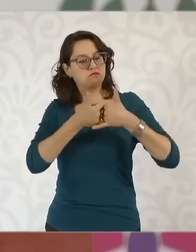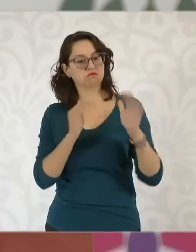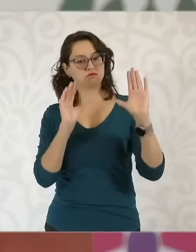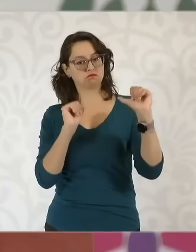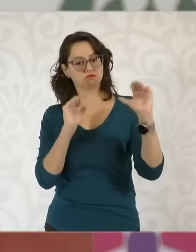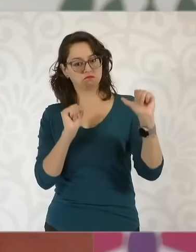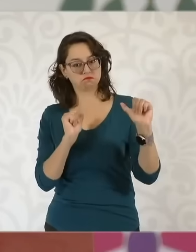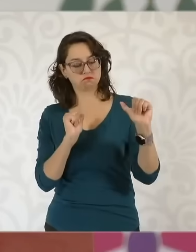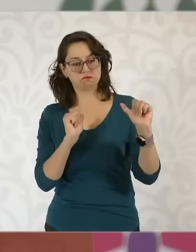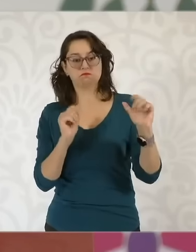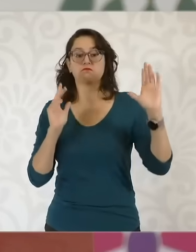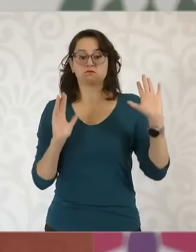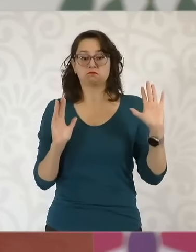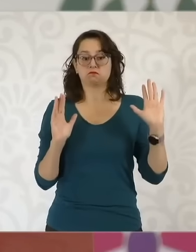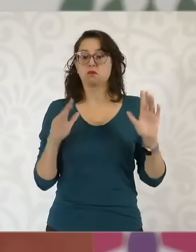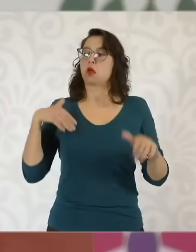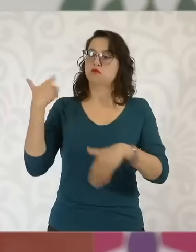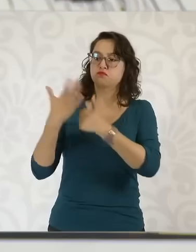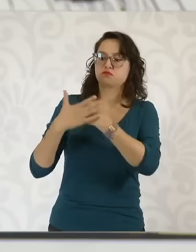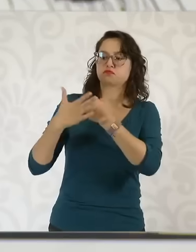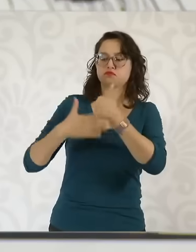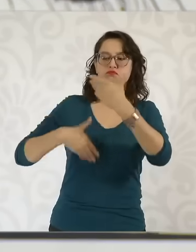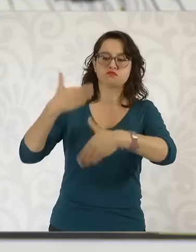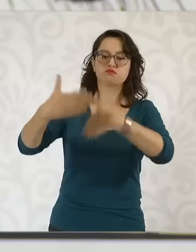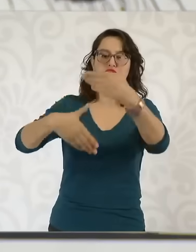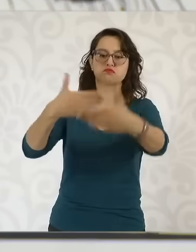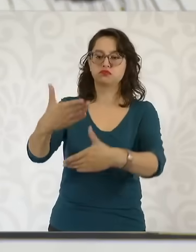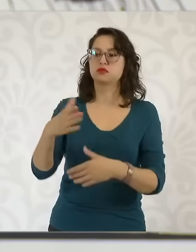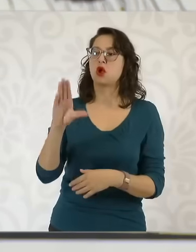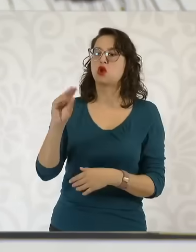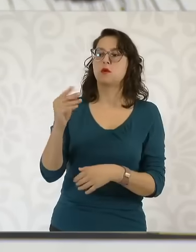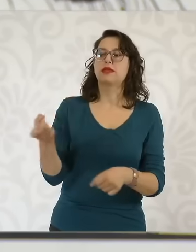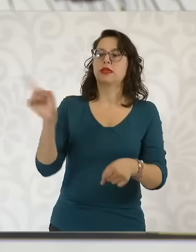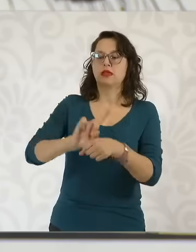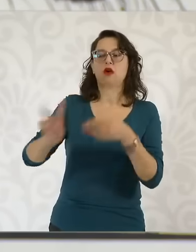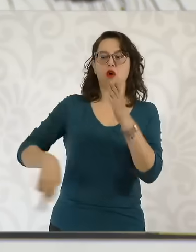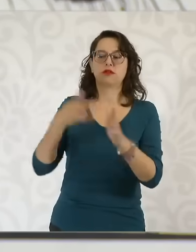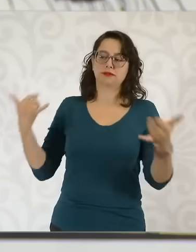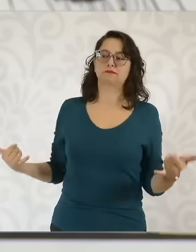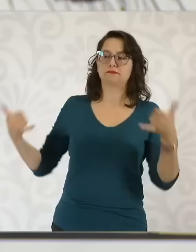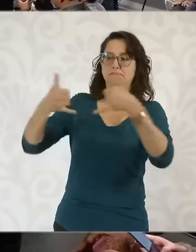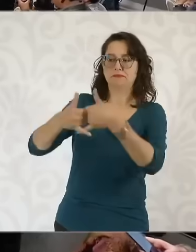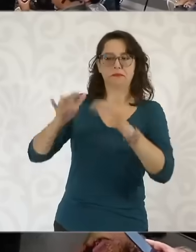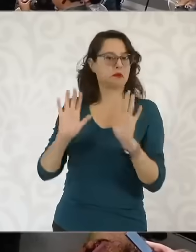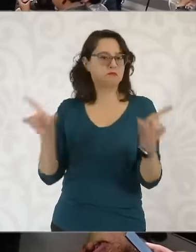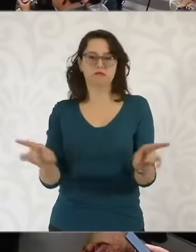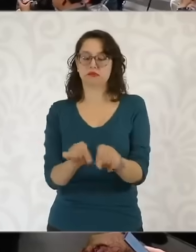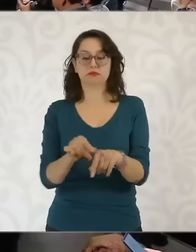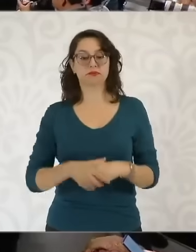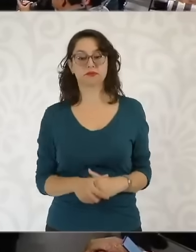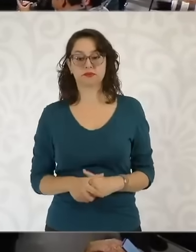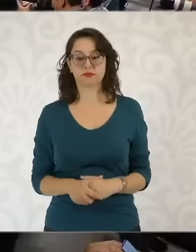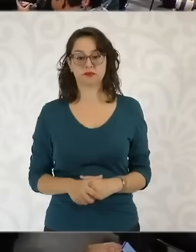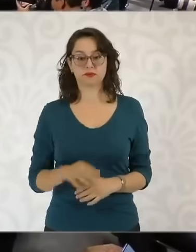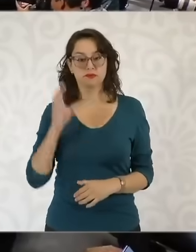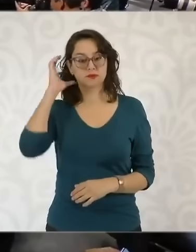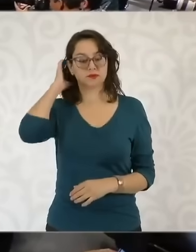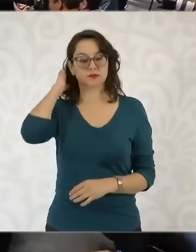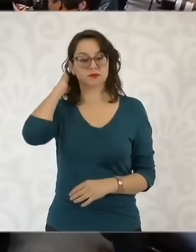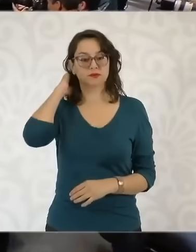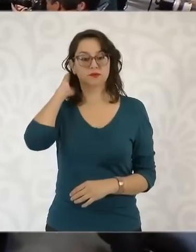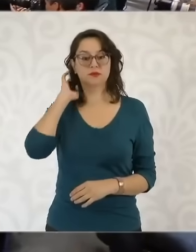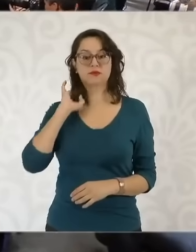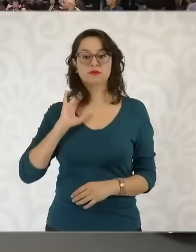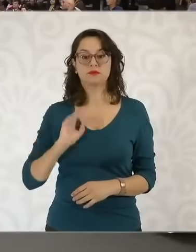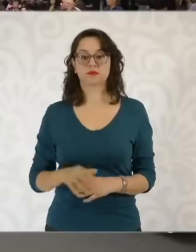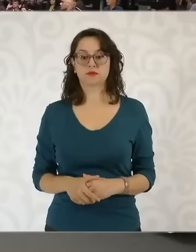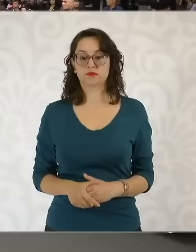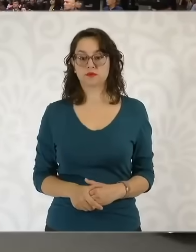pues espero hablarnos ya acerca de los 90 días." Muchas gracias, presidenta. Sí, Carlos.